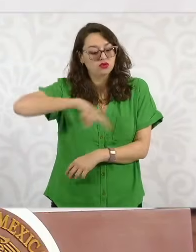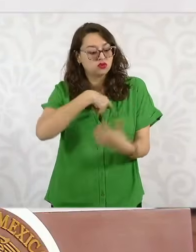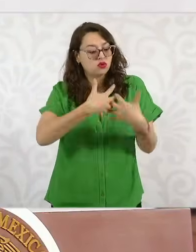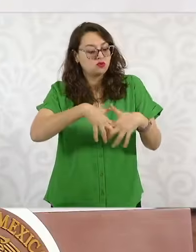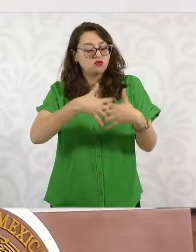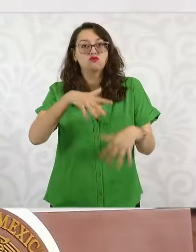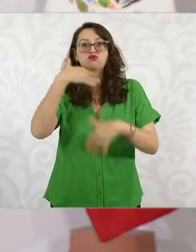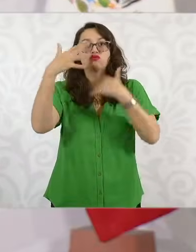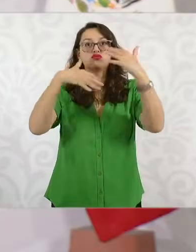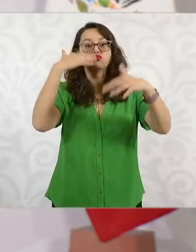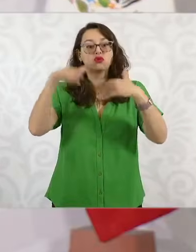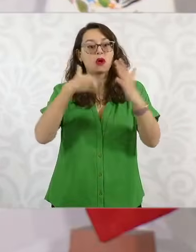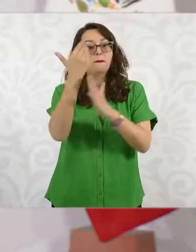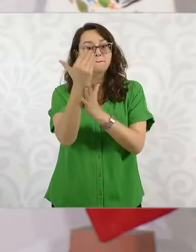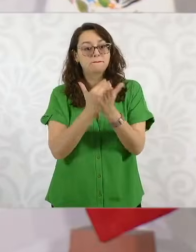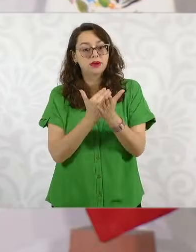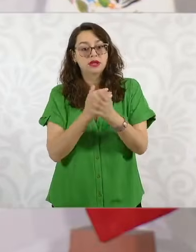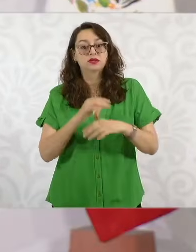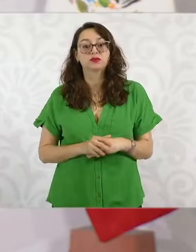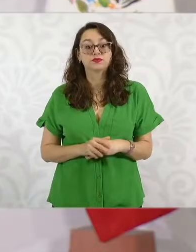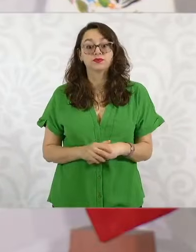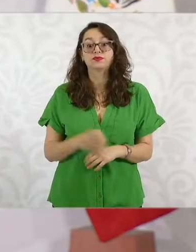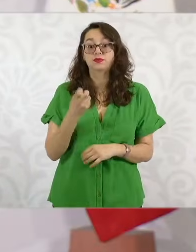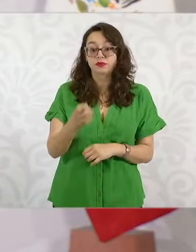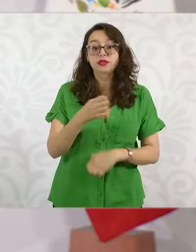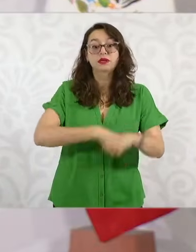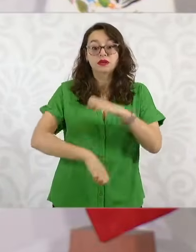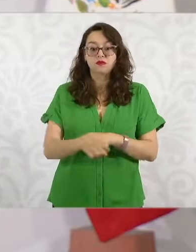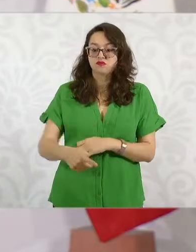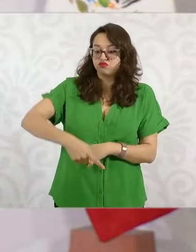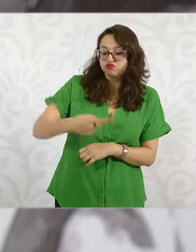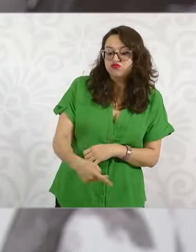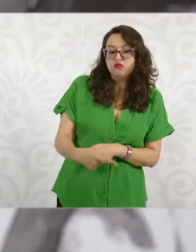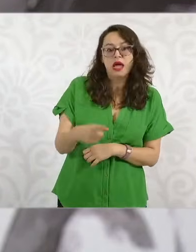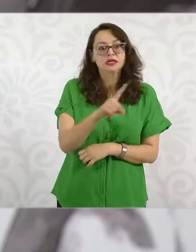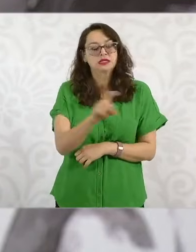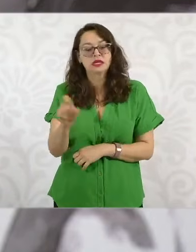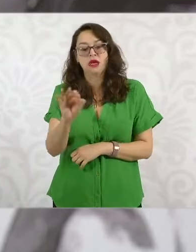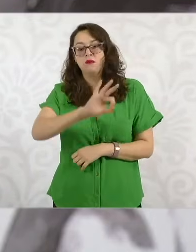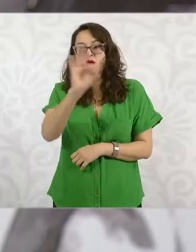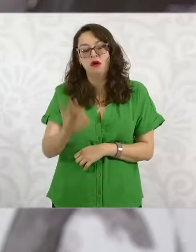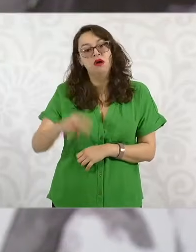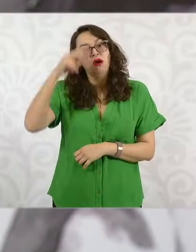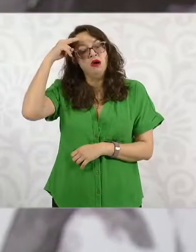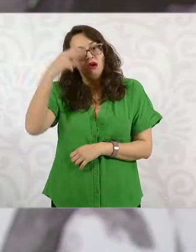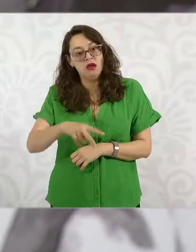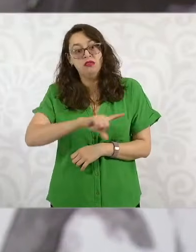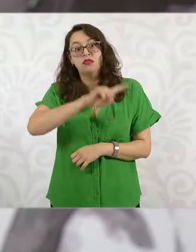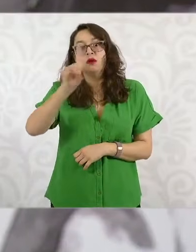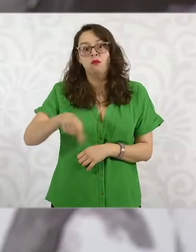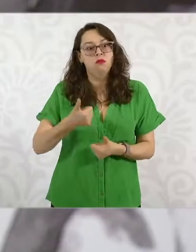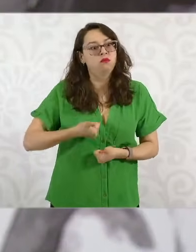Este sitio mexicano, 100% mexicano, va a exportar Estados Unidos, Europa, Japón y gracias a la